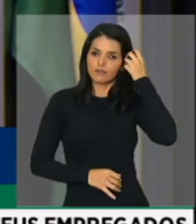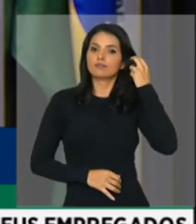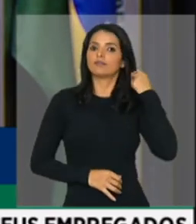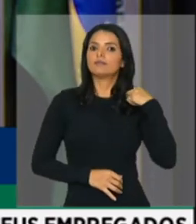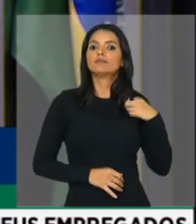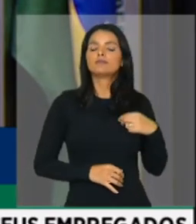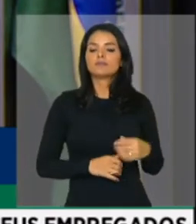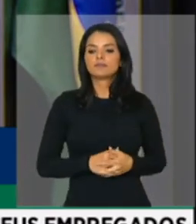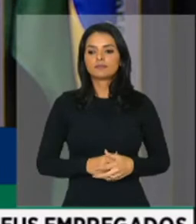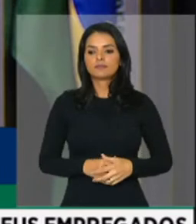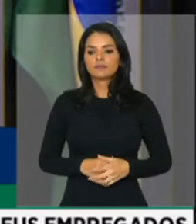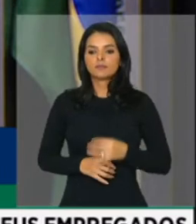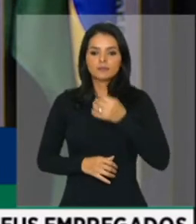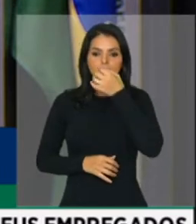ESPECIALISTAS. ACORDA, PRESIDENTE JAIR MESSIAS